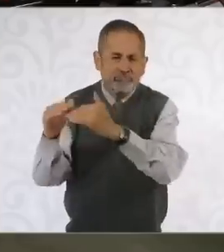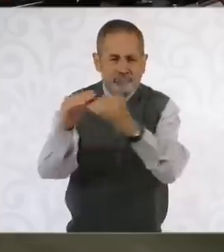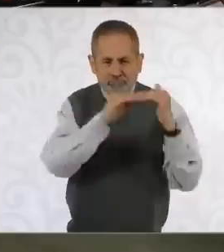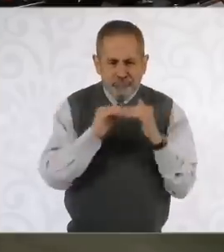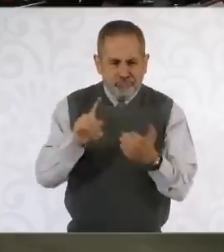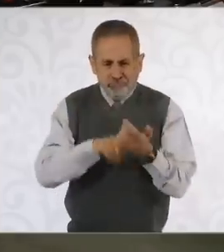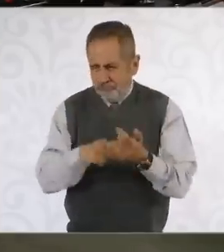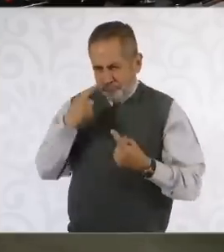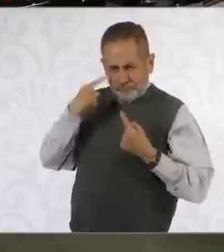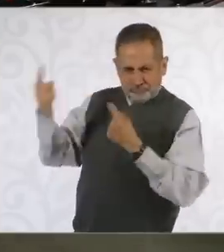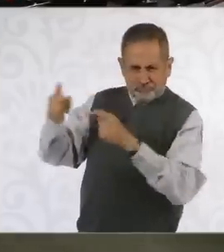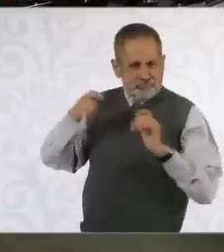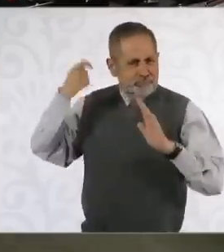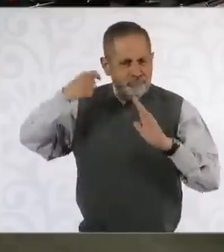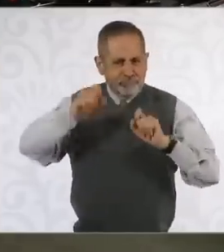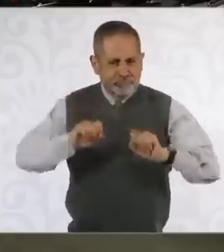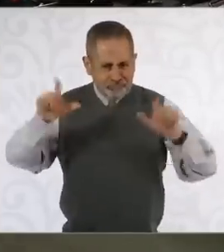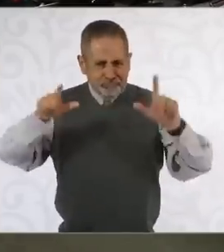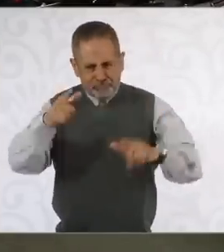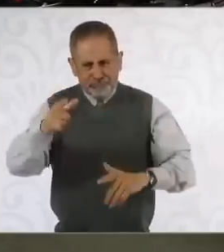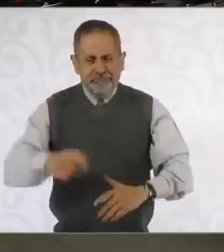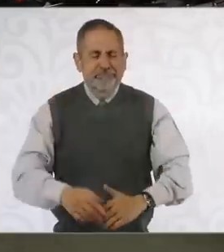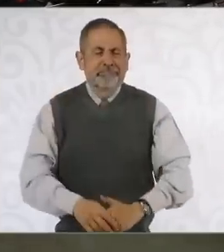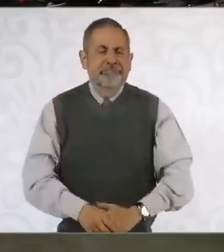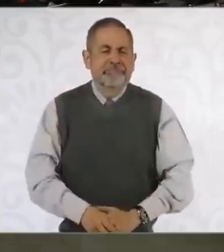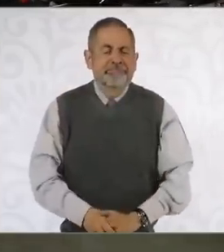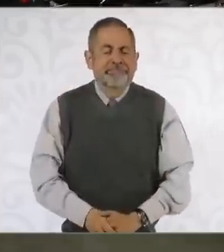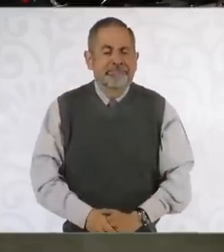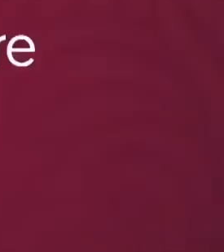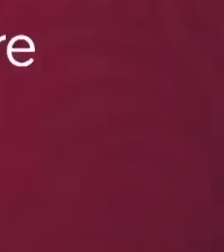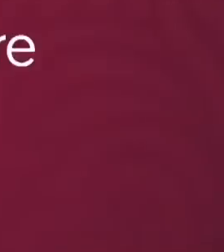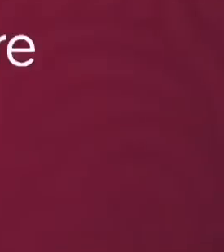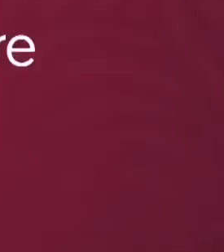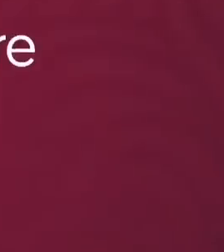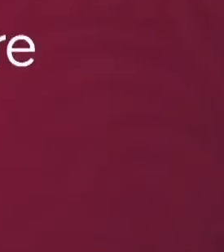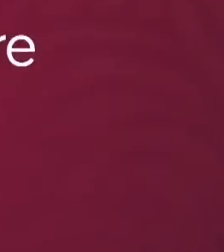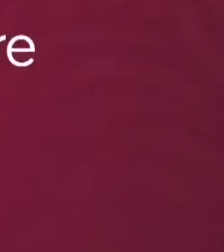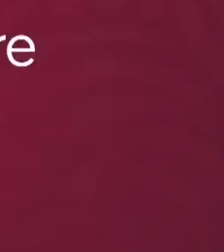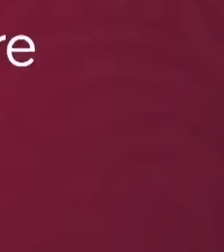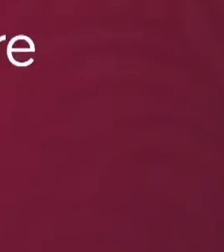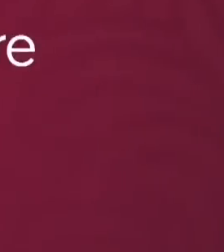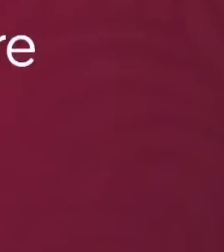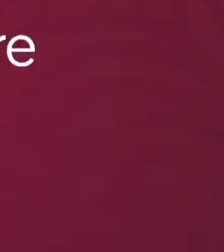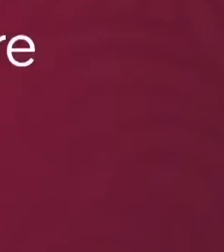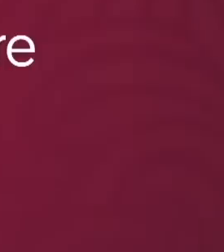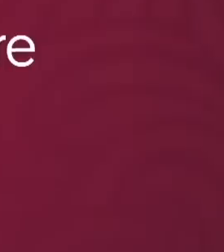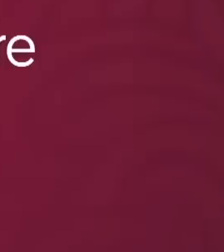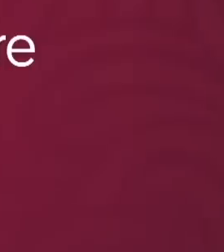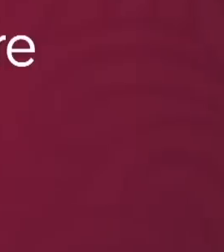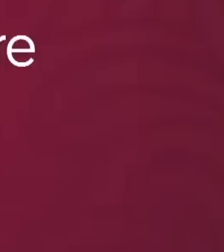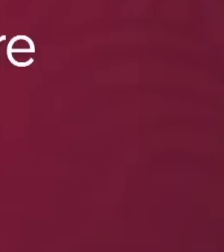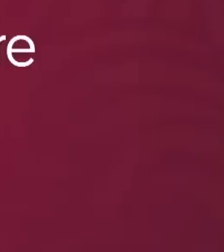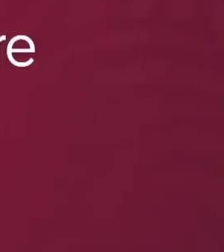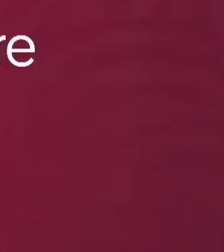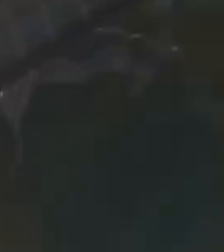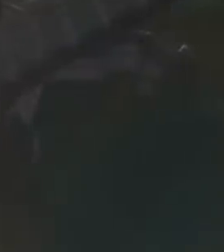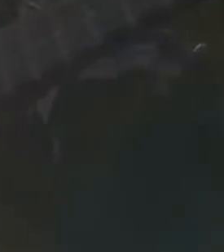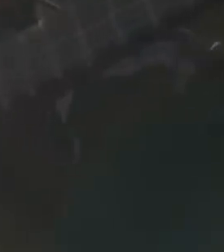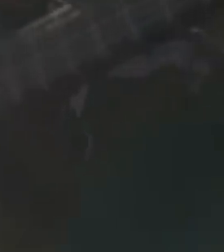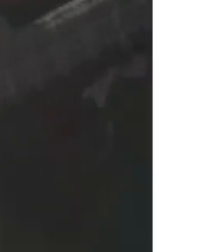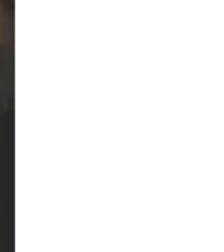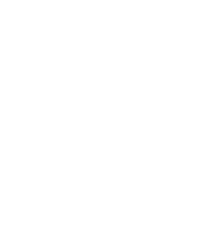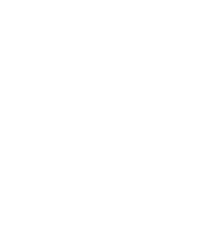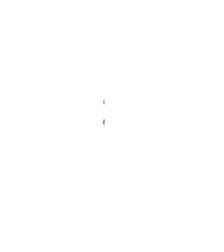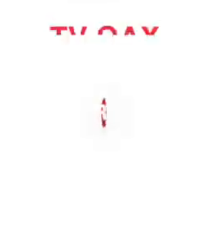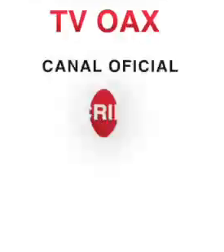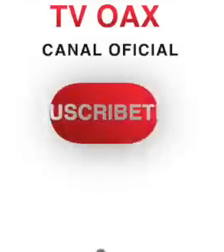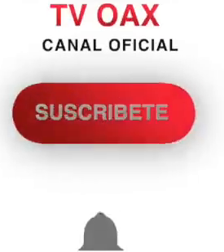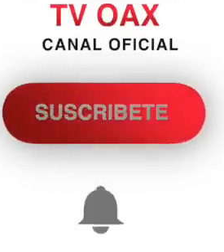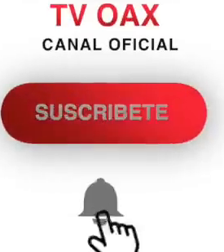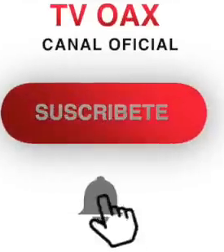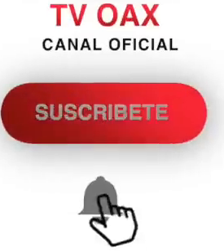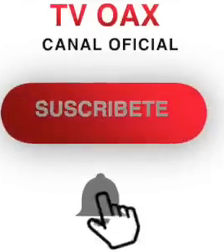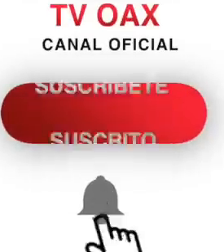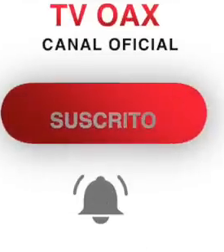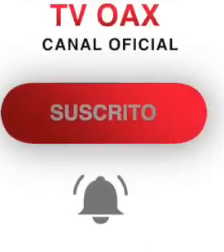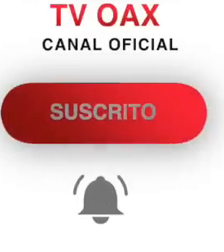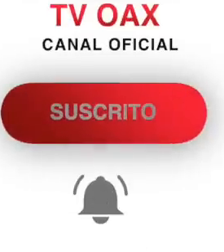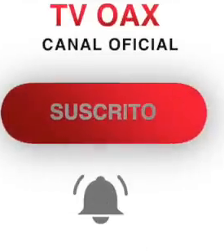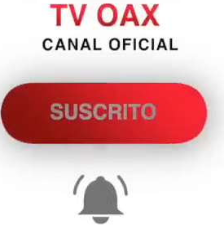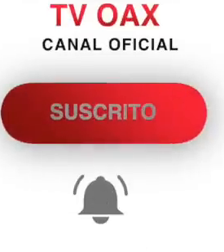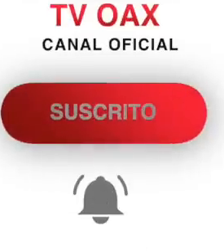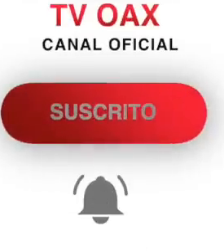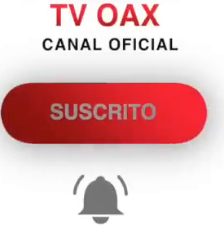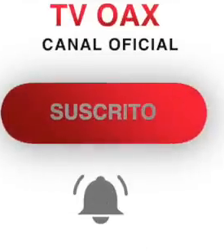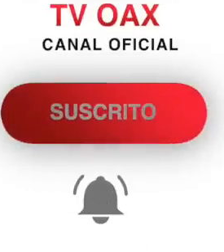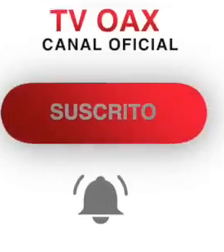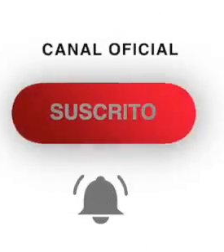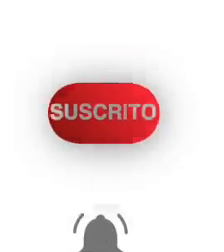[Música] cápsula de ver hay plata donde nació el agrarismo proclamado por Zapata tierra bendita